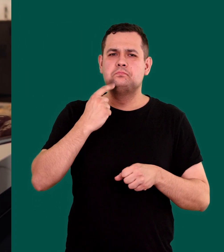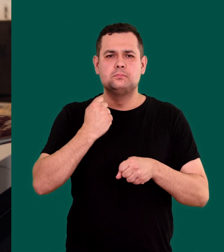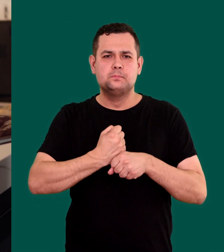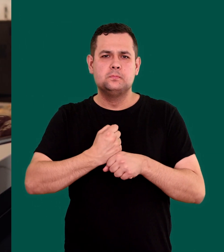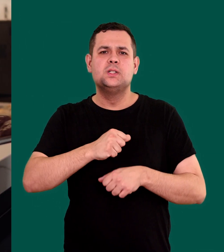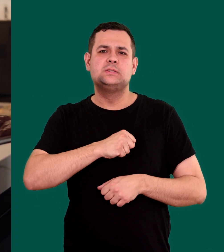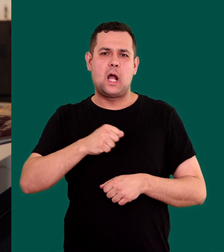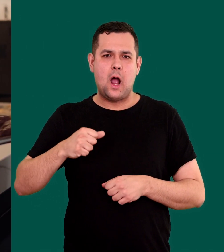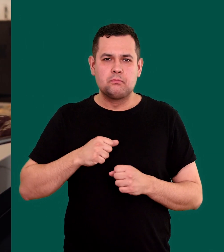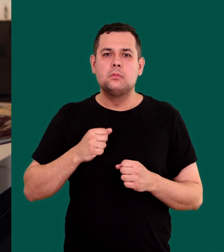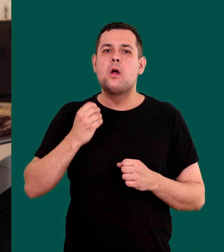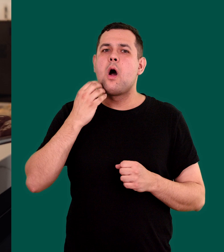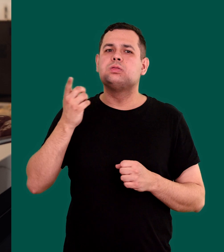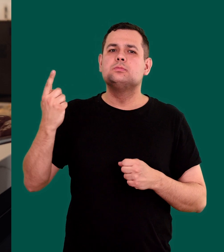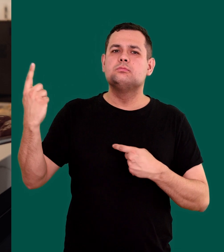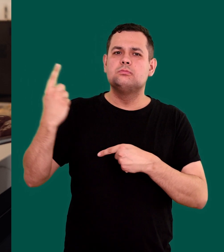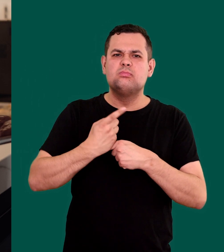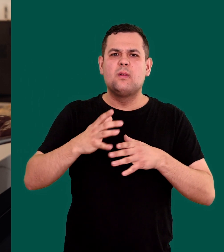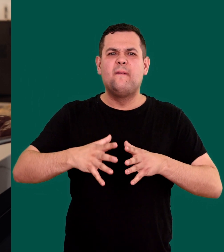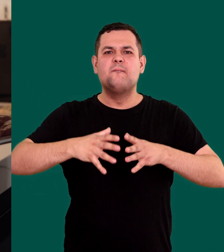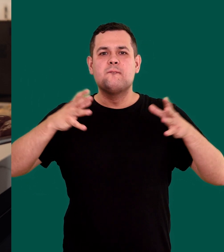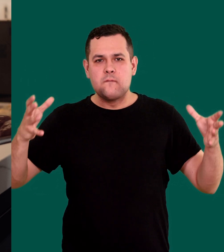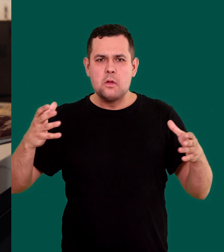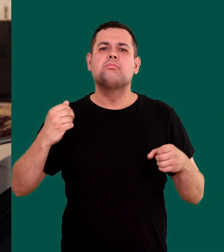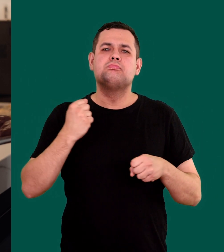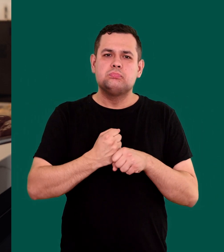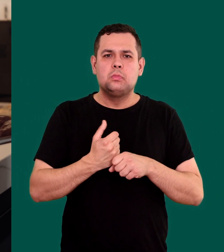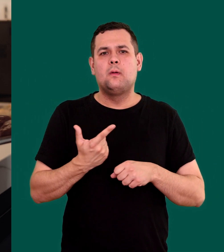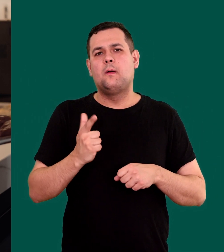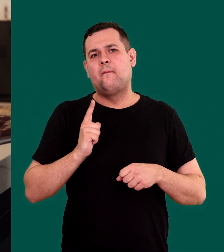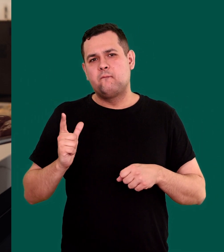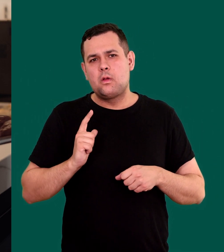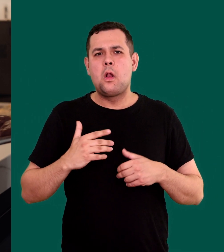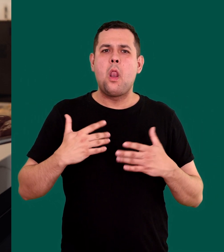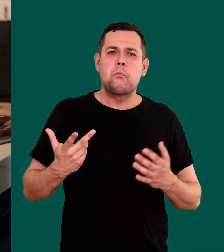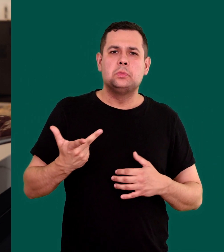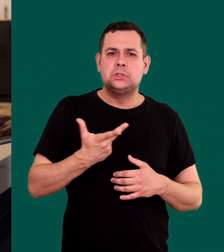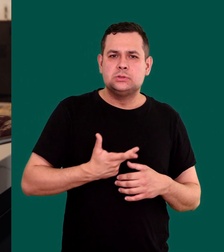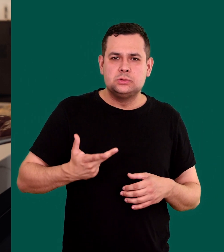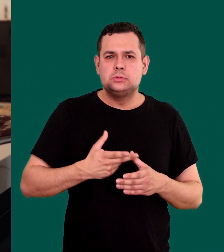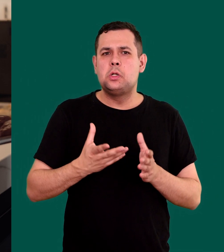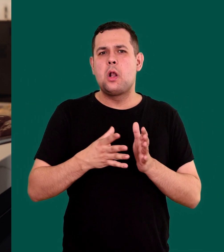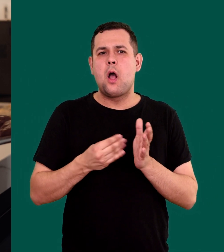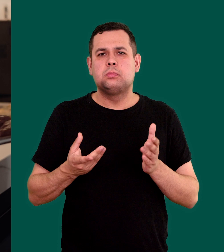Často pracujem sám, iba ak je objednávka veľmi veľká, vtedy pracujem s dvoma alebo tromi ďalšími ľuďmi.